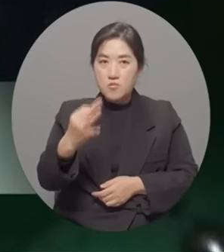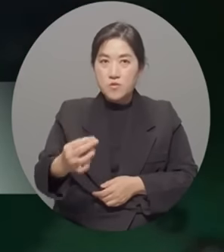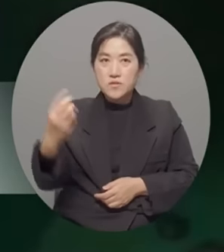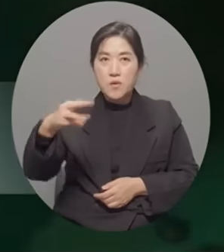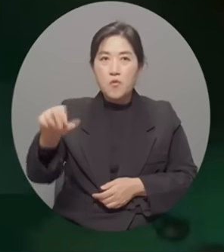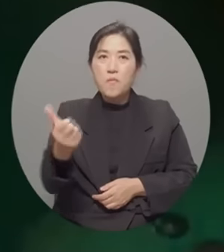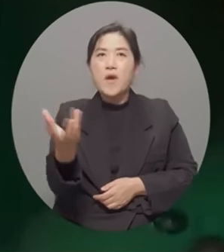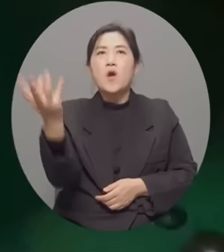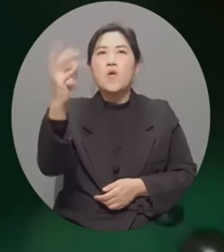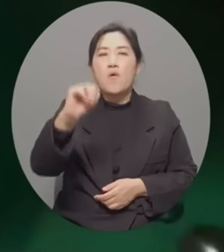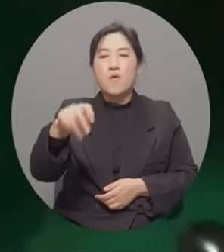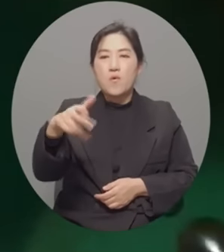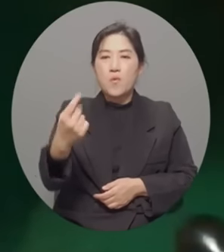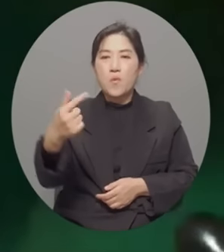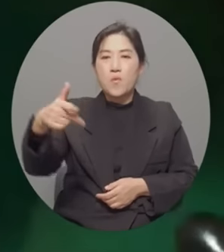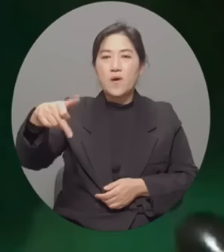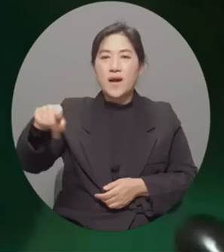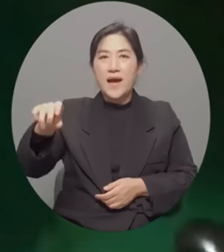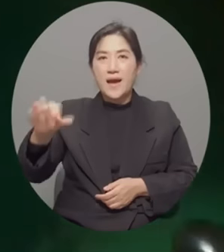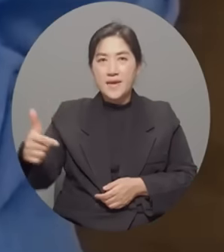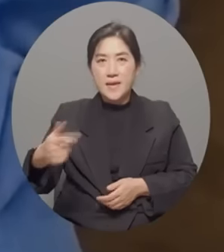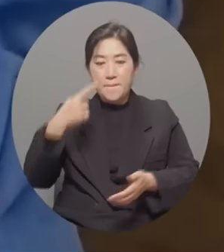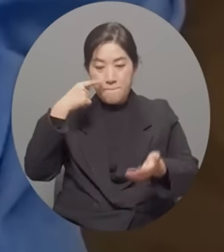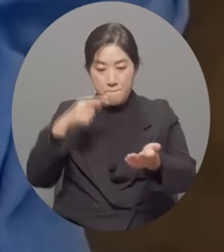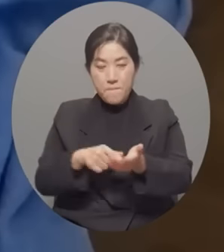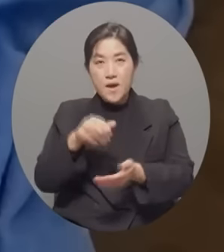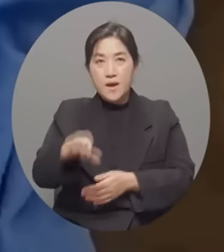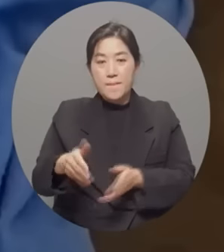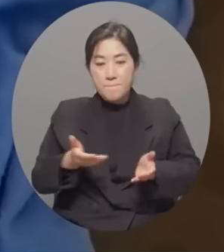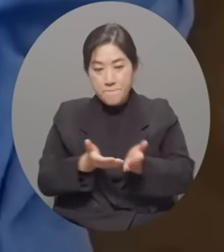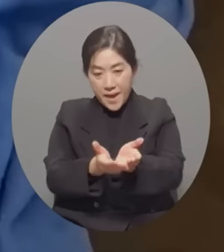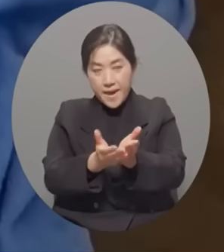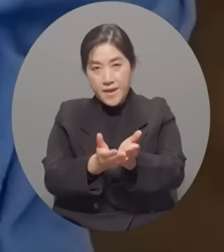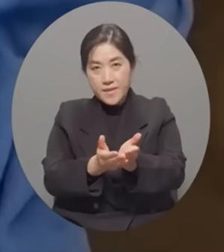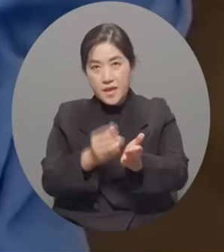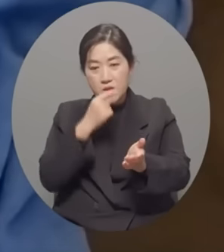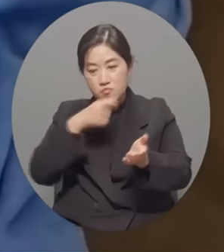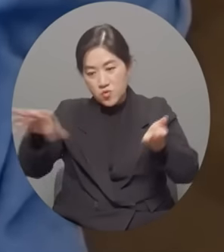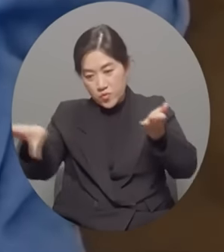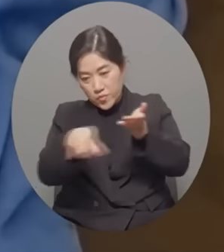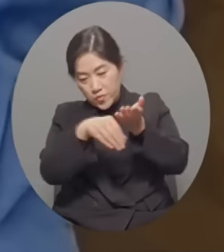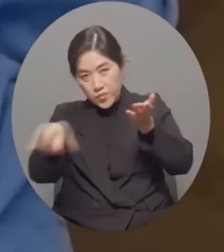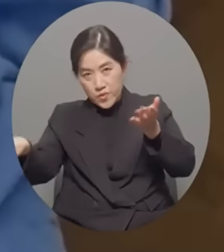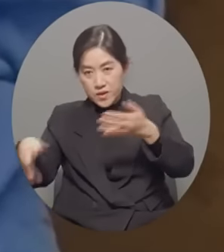안에서 발견된 100kg, 시가 3500억 원 상당코카인이었습니다.